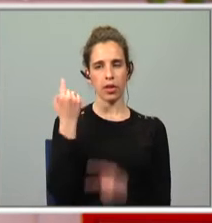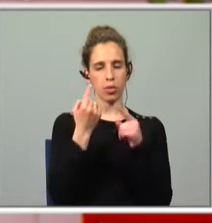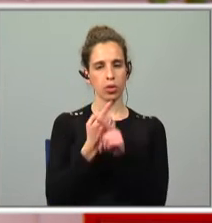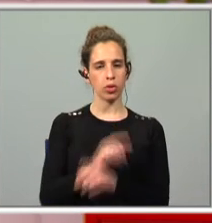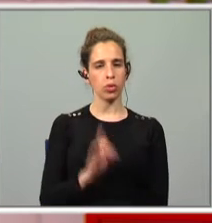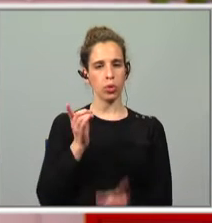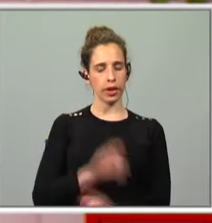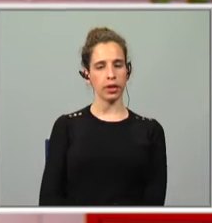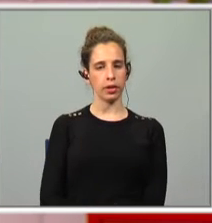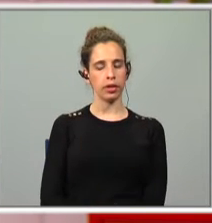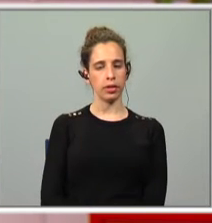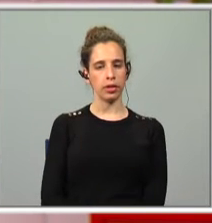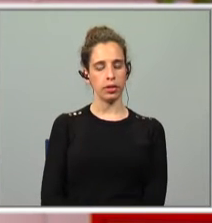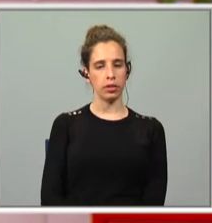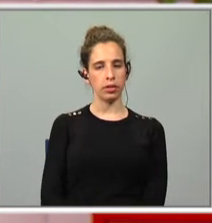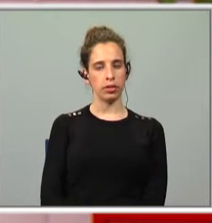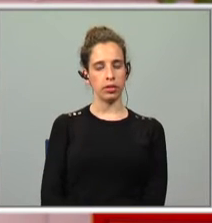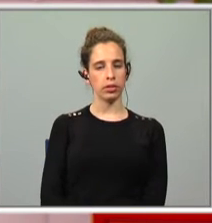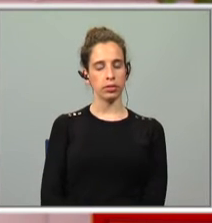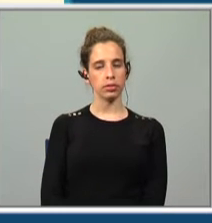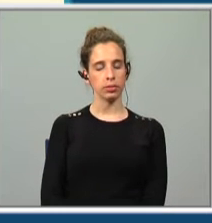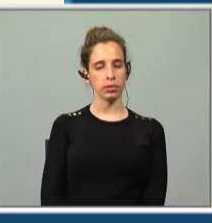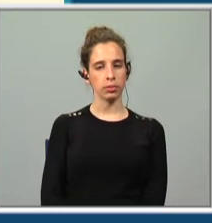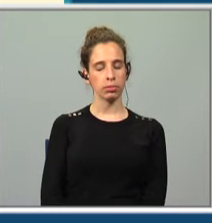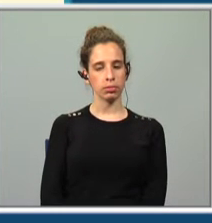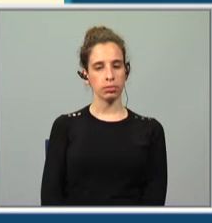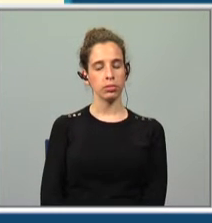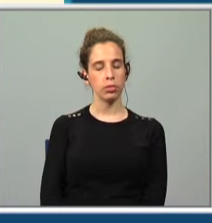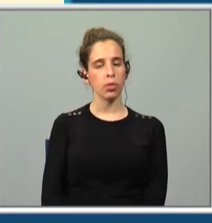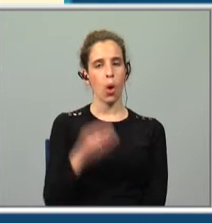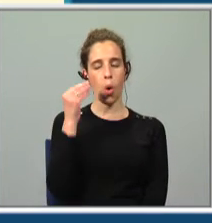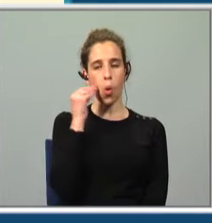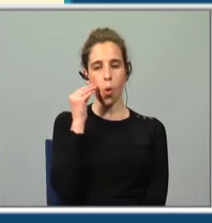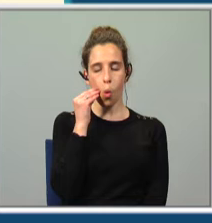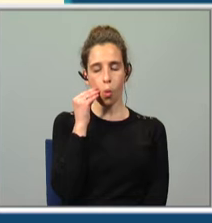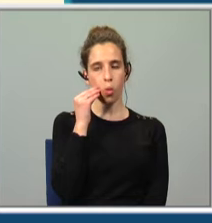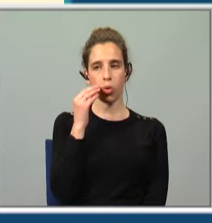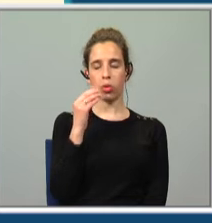quê no nosso a hora estado de faltar Okubo como será 我們有什麼失踪大久保的時間狀態會怎樣